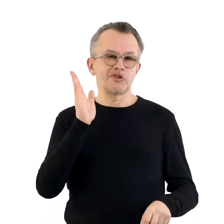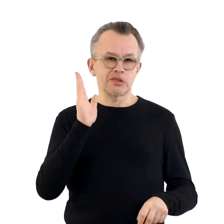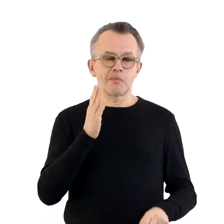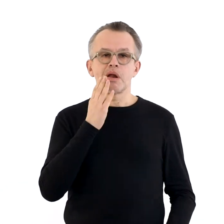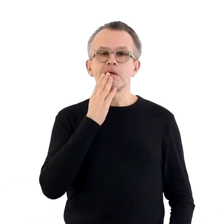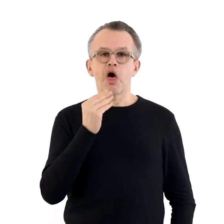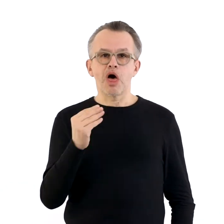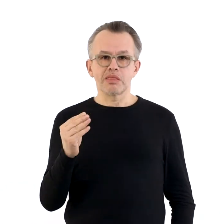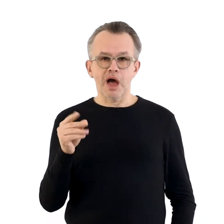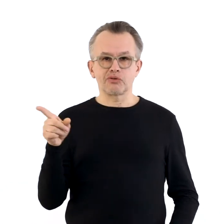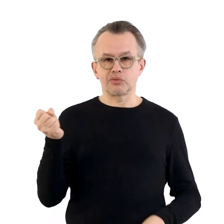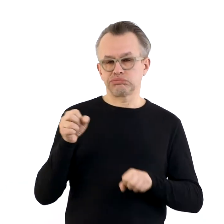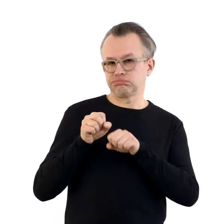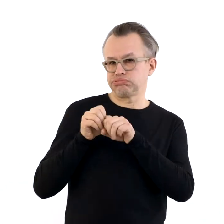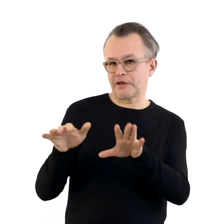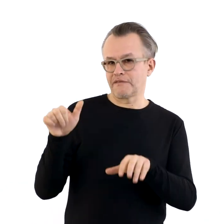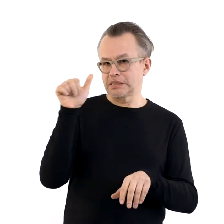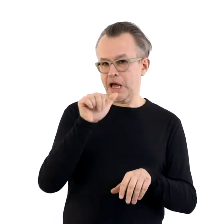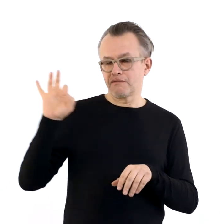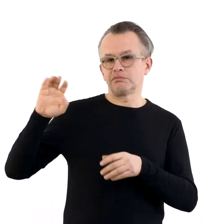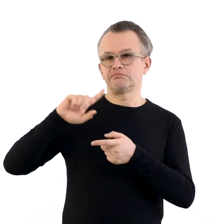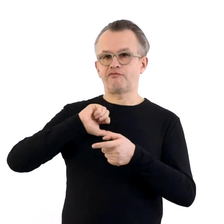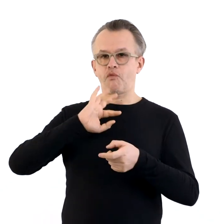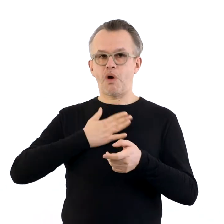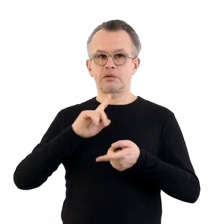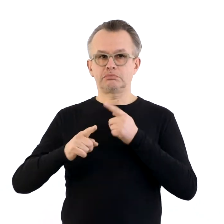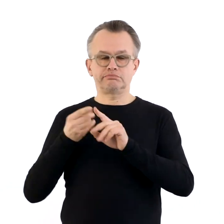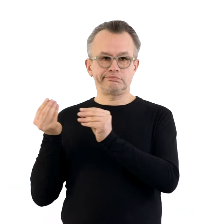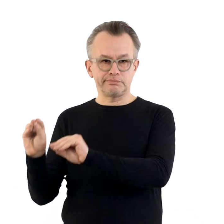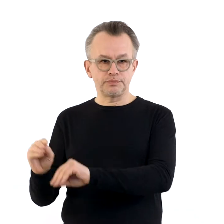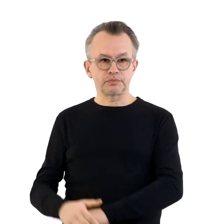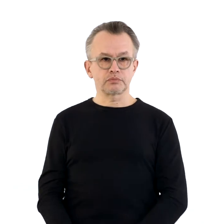(własną wersję tego wizerunku upowszechnił później Leonardo da Vinci).